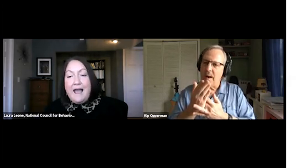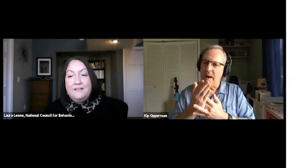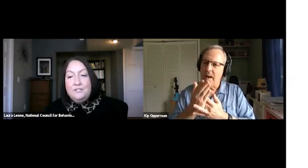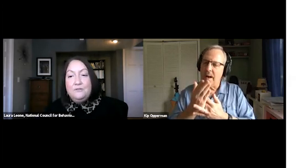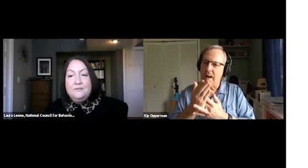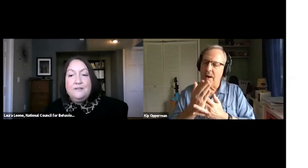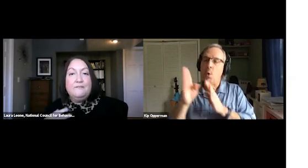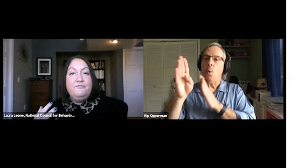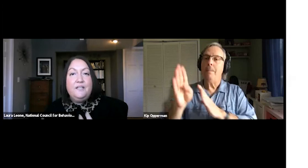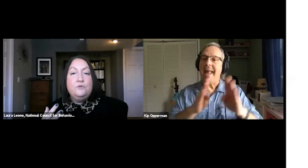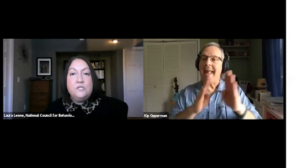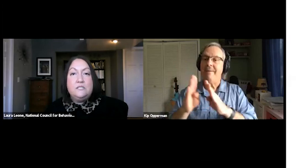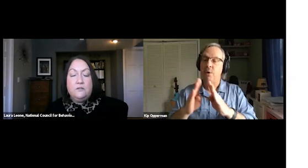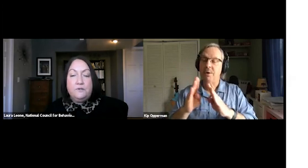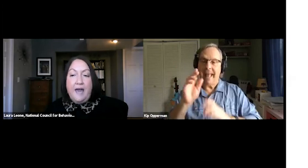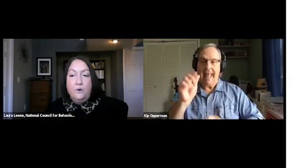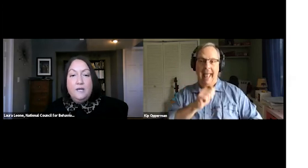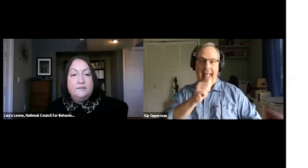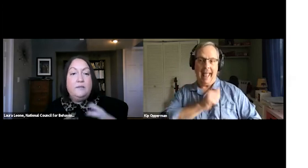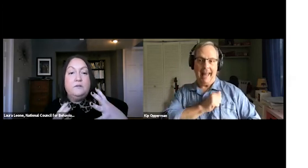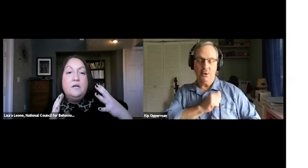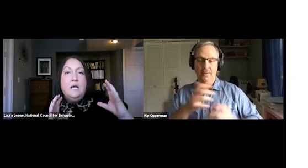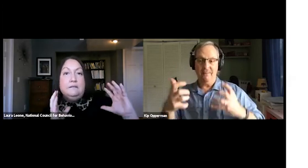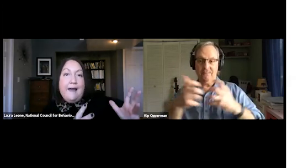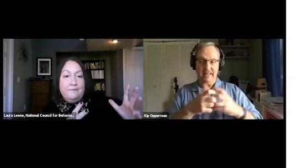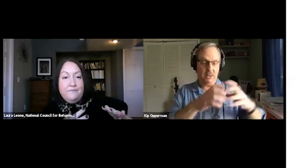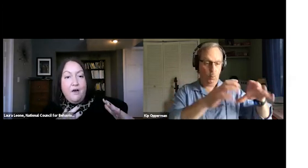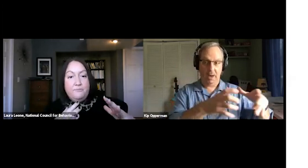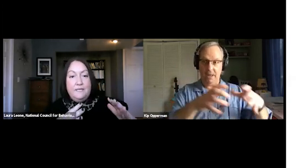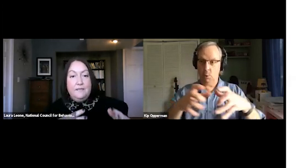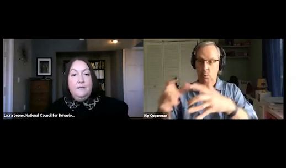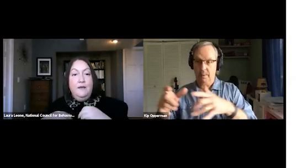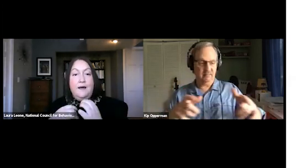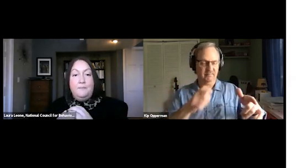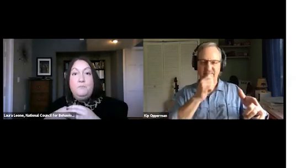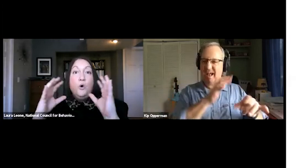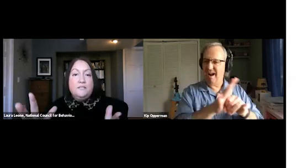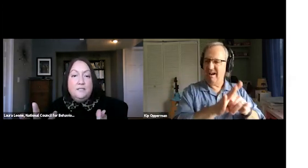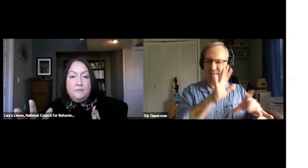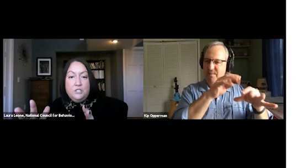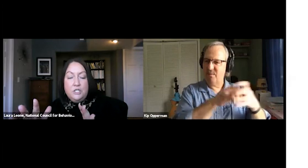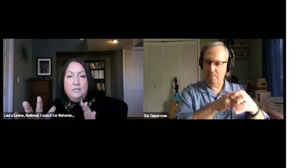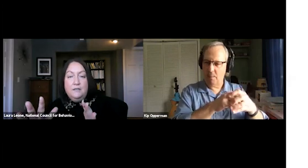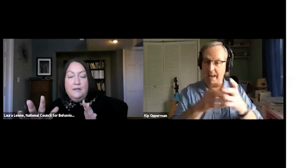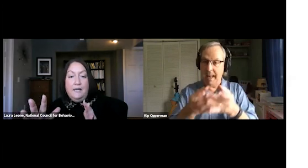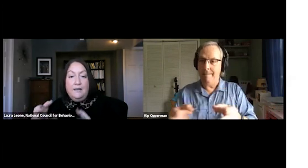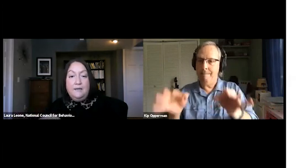en los comportamientos y actitudes que generalmente encajan en tres categorías. Entonces, o la falta de participación, importante para la misión,